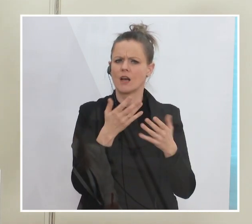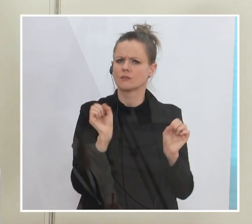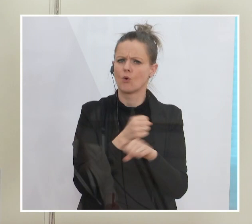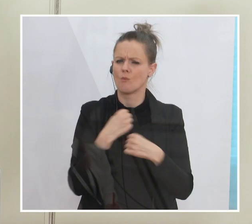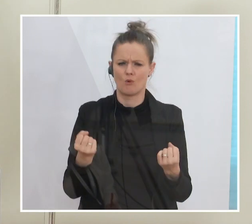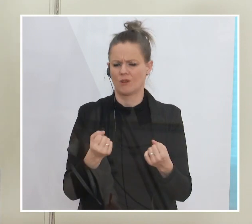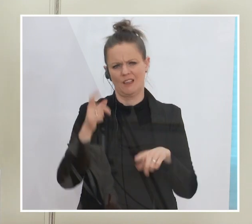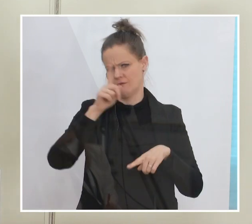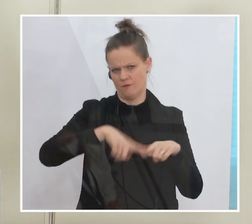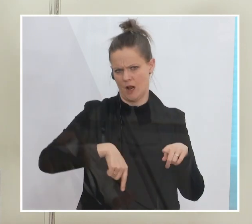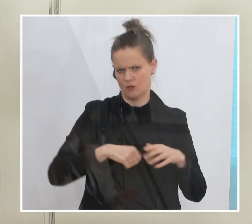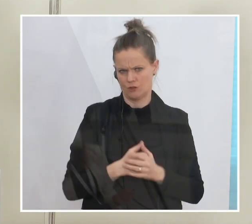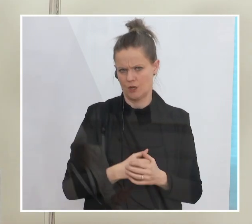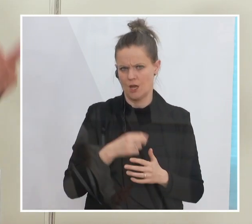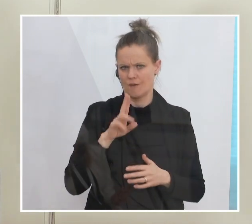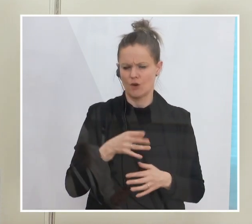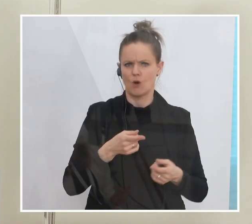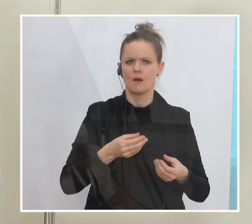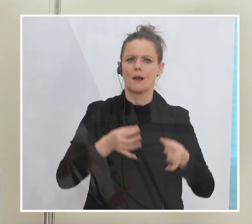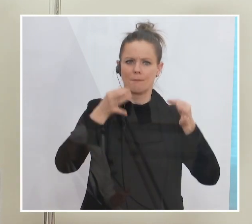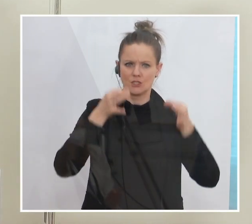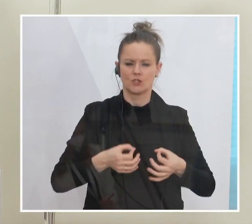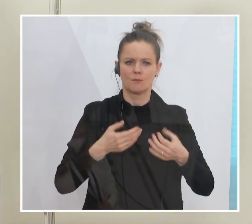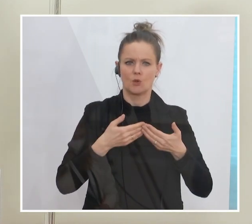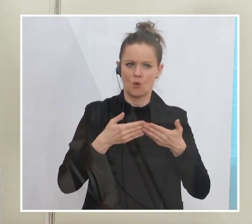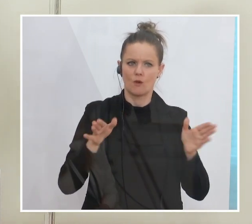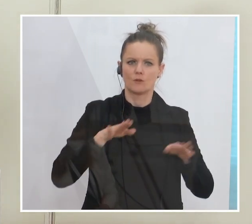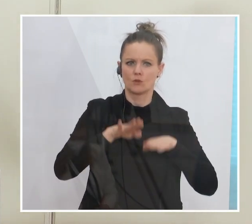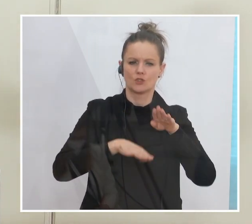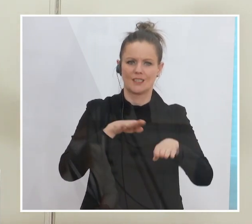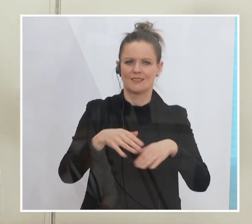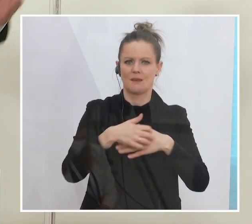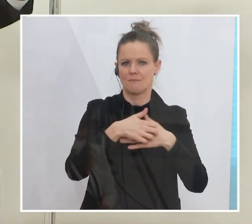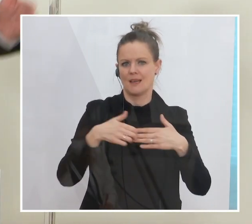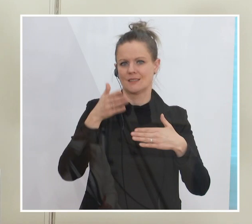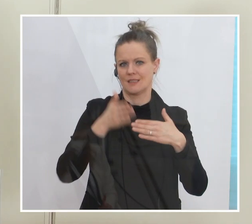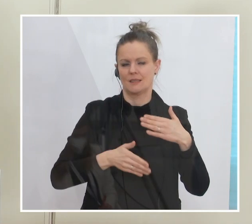weil ja bestimmte Aufsperrschritte ohnehin mit Ende März, wenn Sie so wollen 27. März,